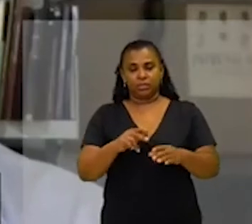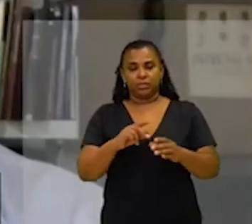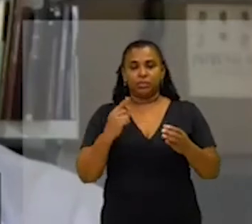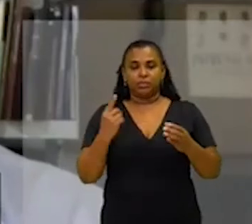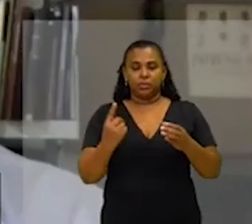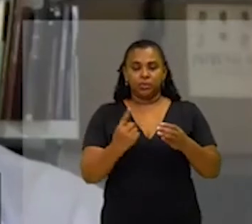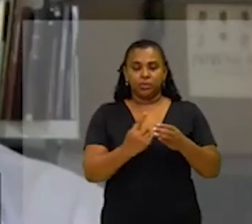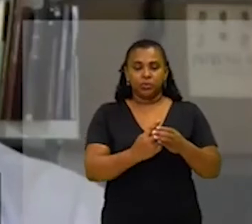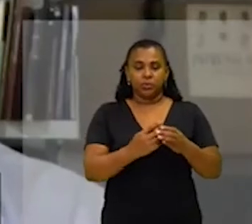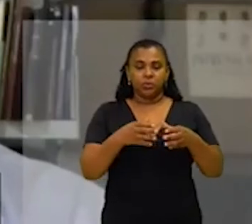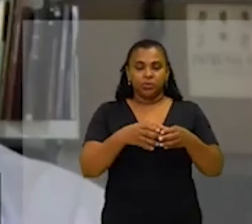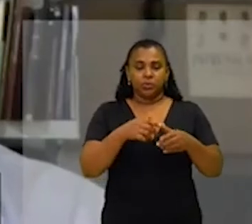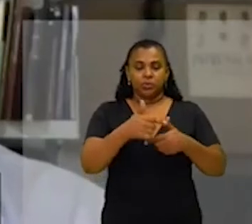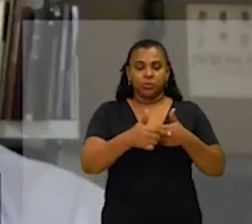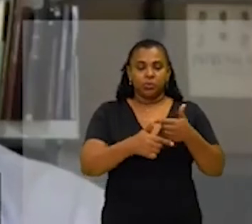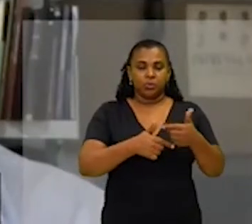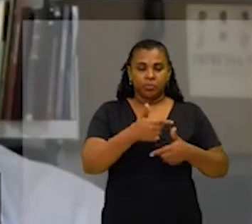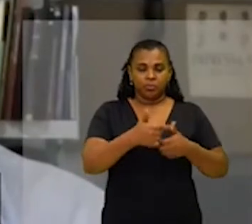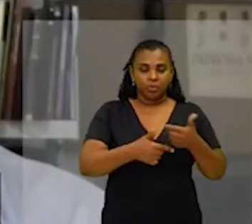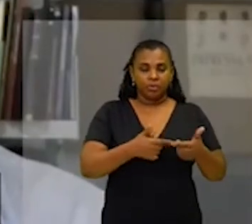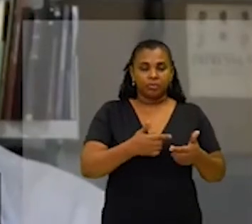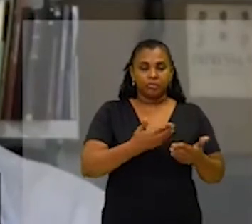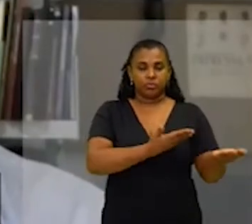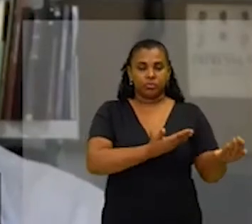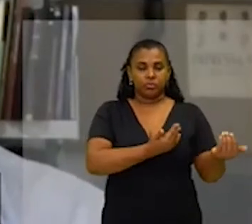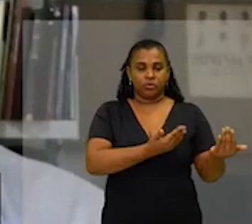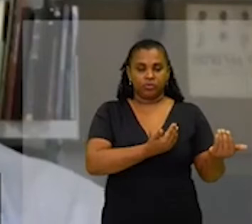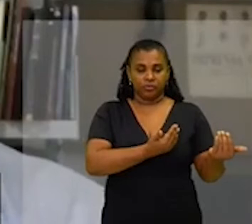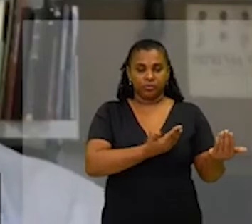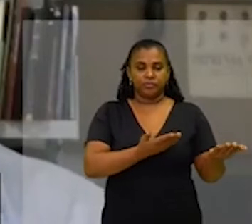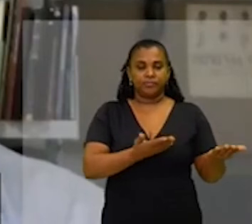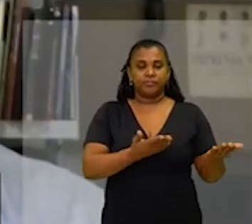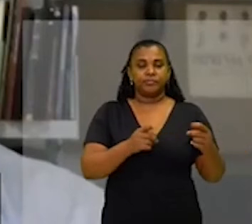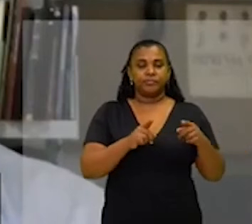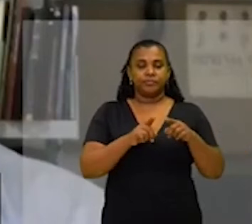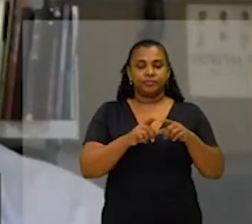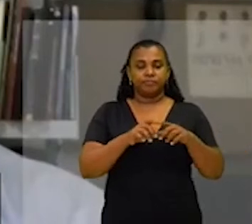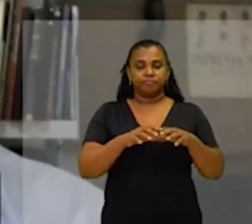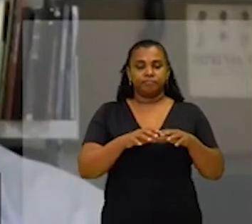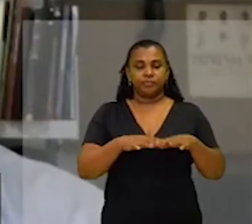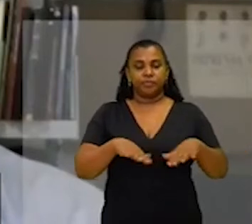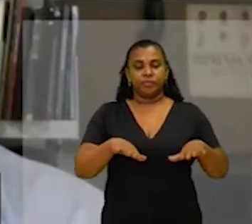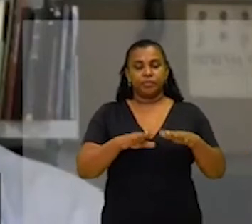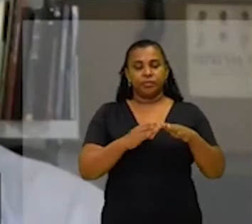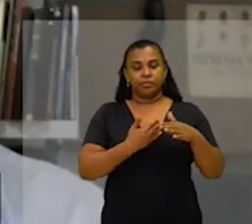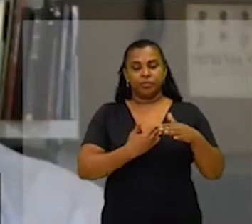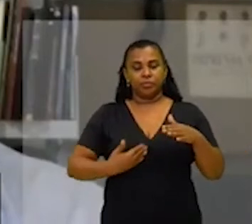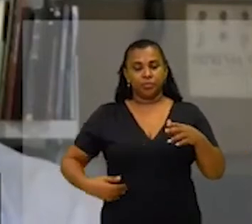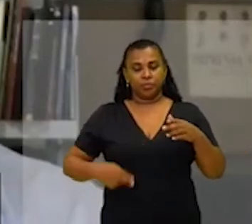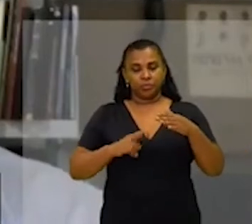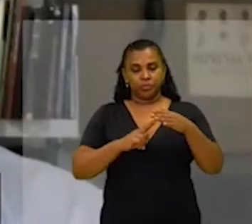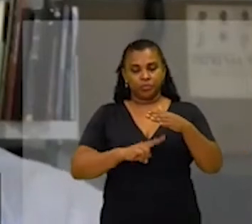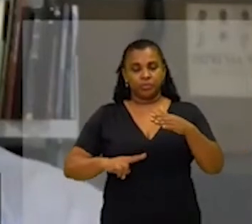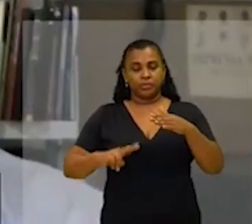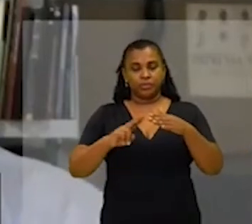de um pacto entre iniciativa privada e órgãos públicos universidades e outras instituições da